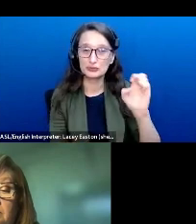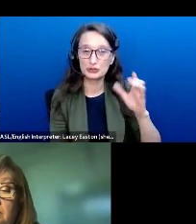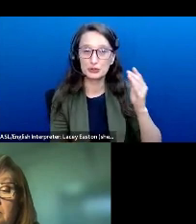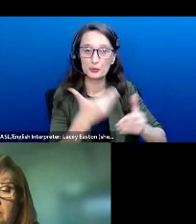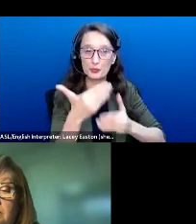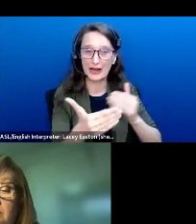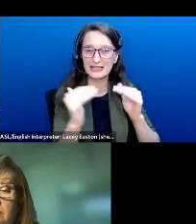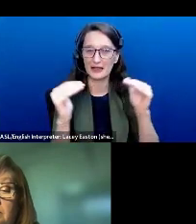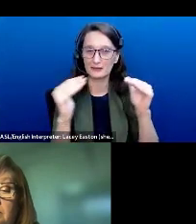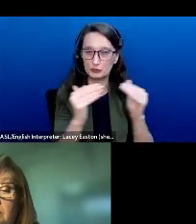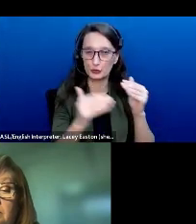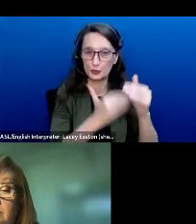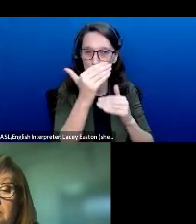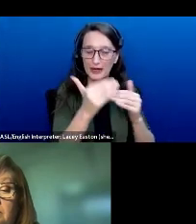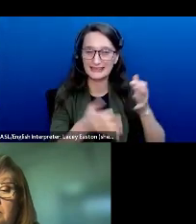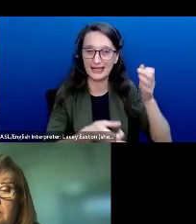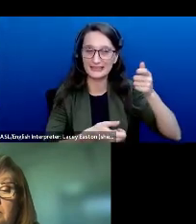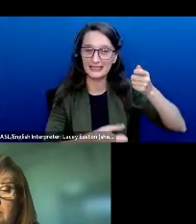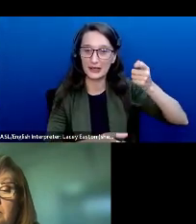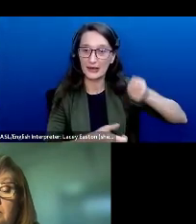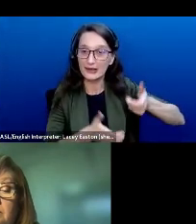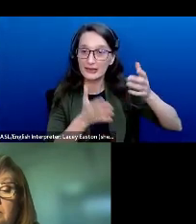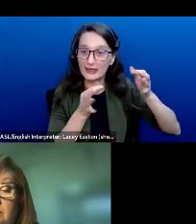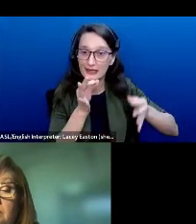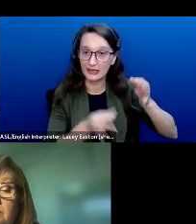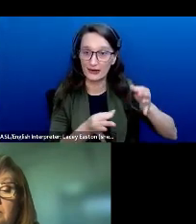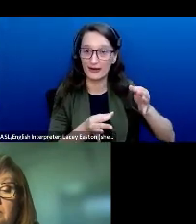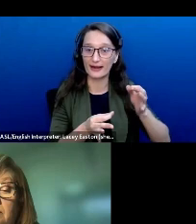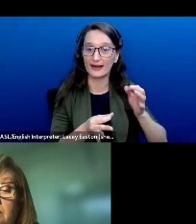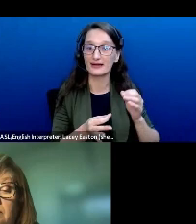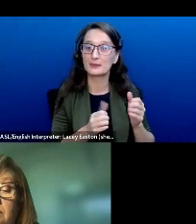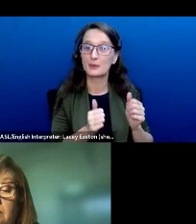fecha en que supo o debería haber sabido sobre la supuesta acción que forma la base